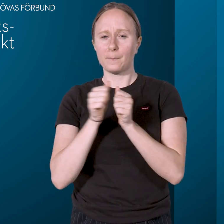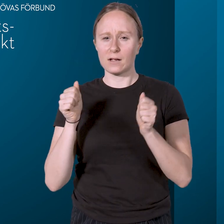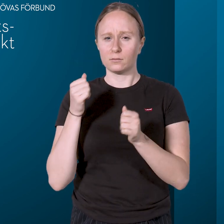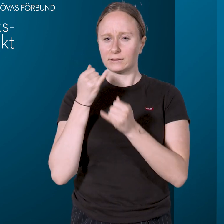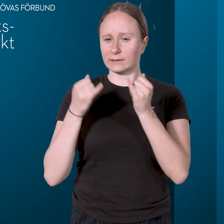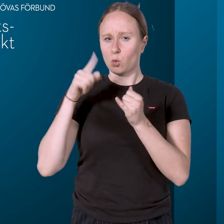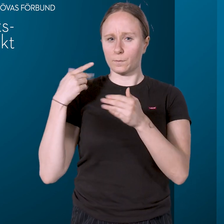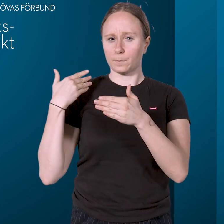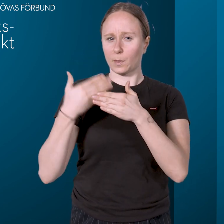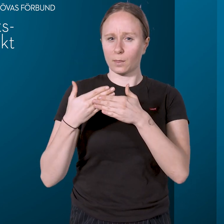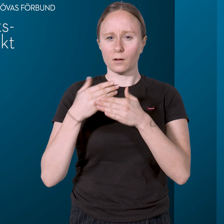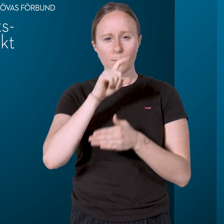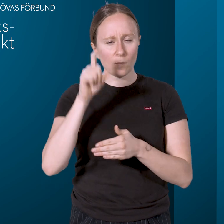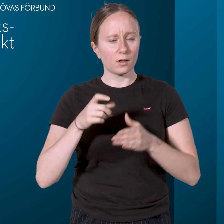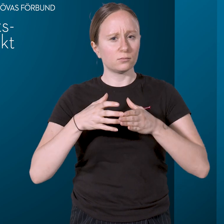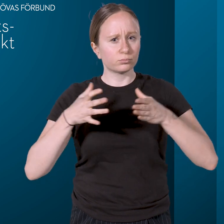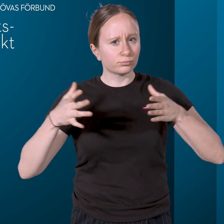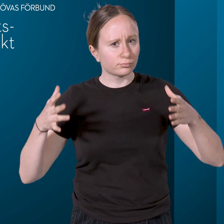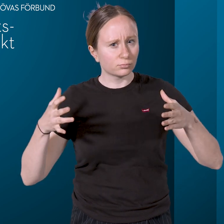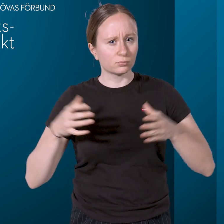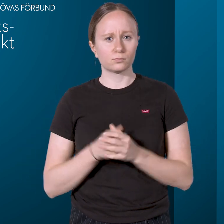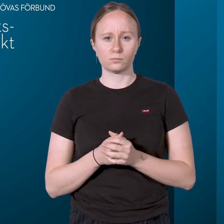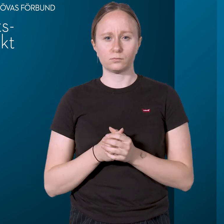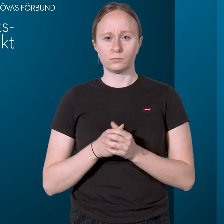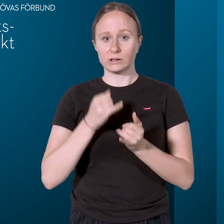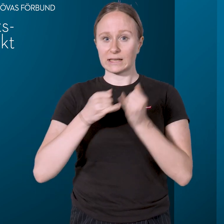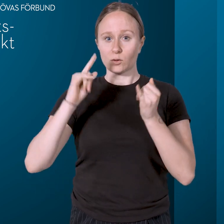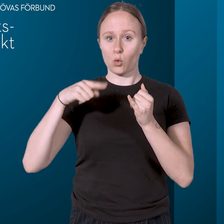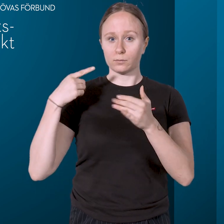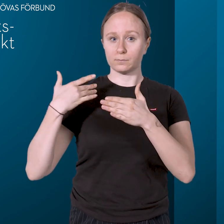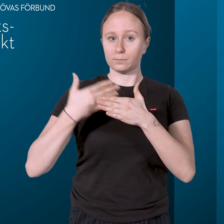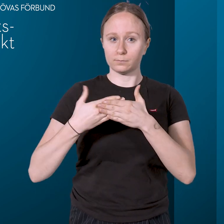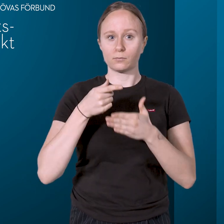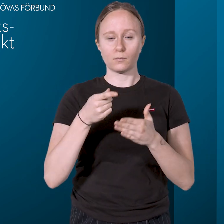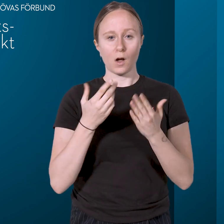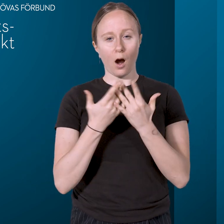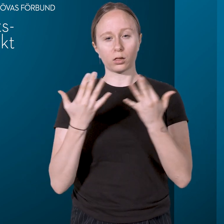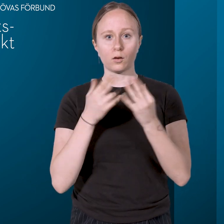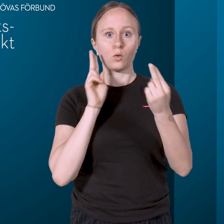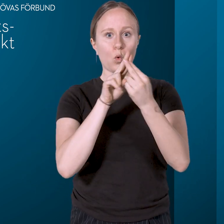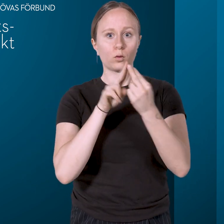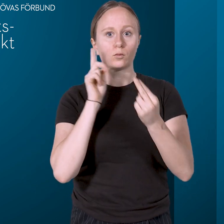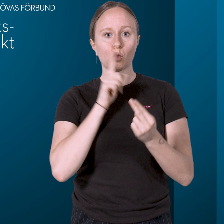men under de senaste åren har problemen vuxit. Under det senaste året har antalet kontakter -